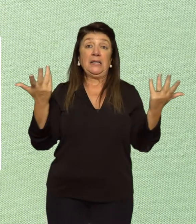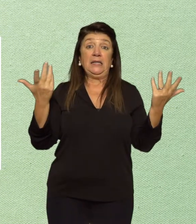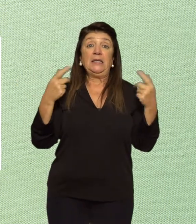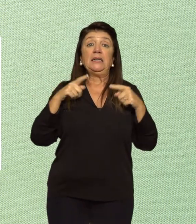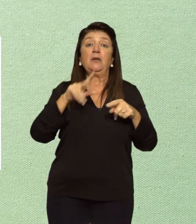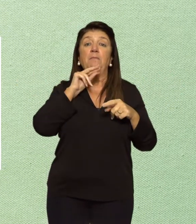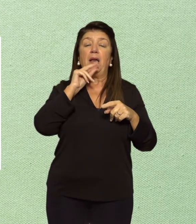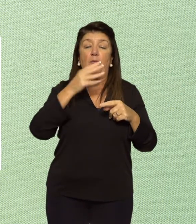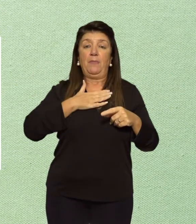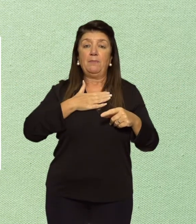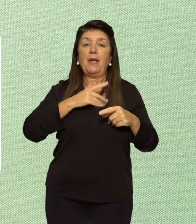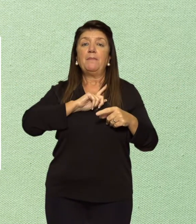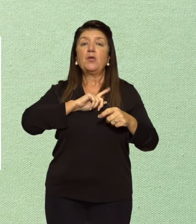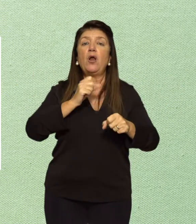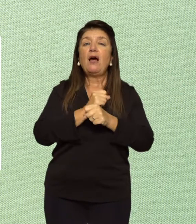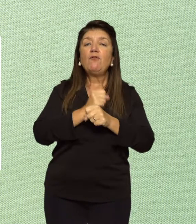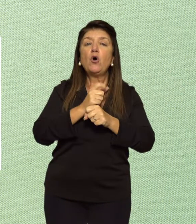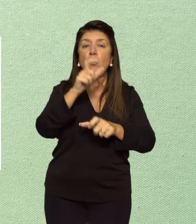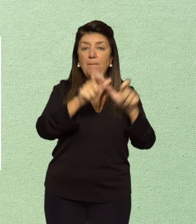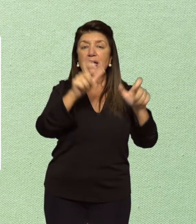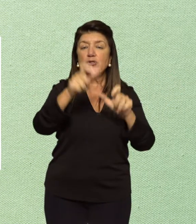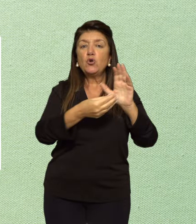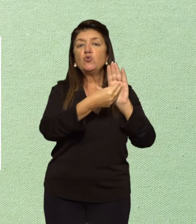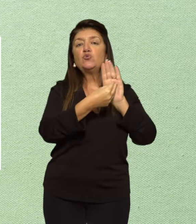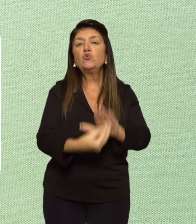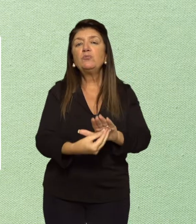le persone che hanno subito violenza è proprio il fatto di uscire da questa narrazione, cioè del: